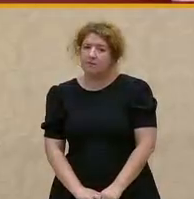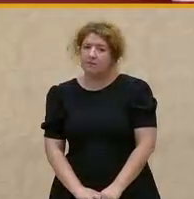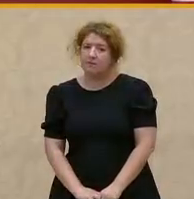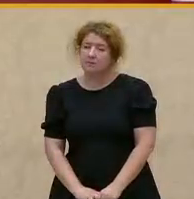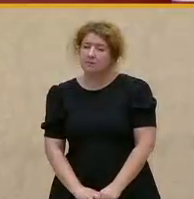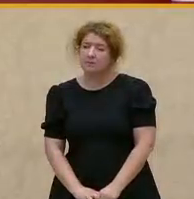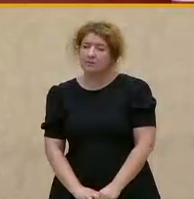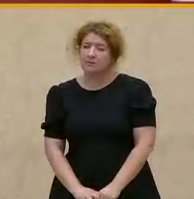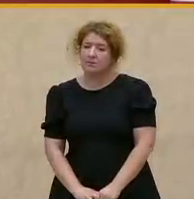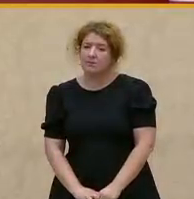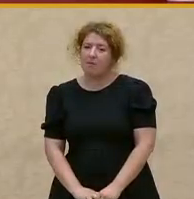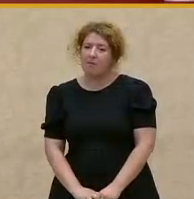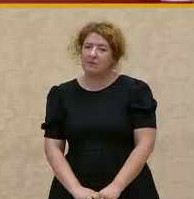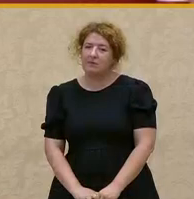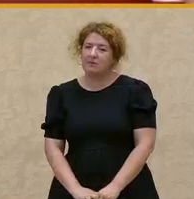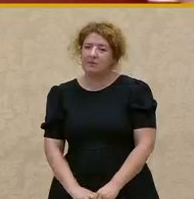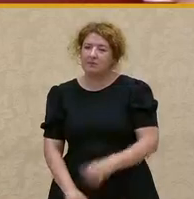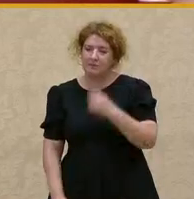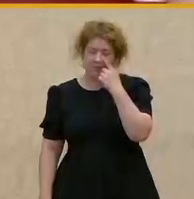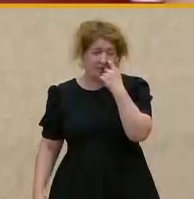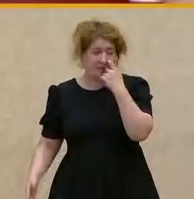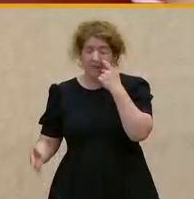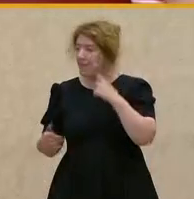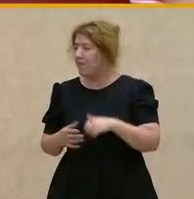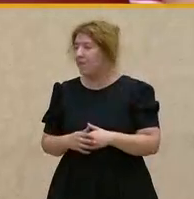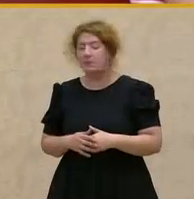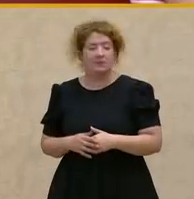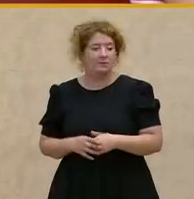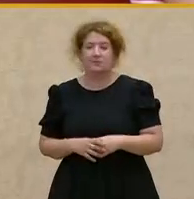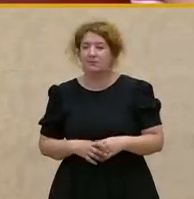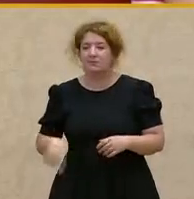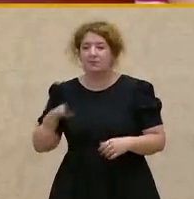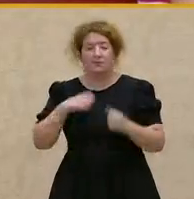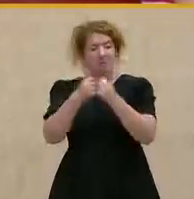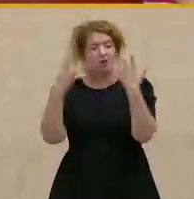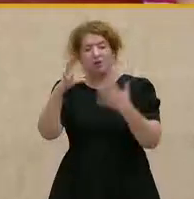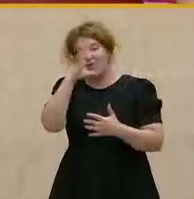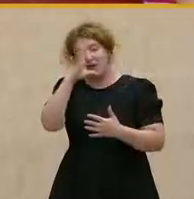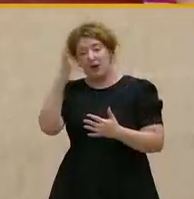Muchas gracias, presidente, buenas tardes. El pasado 28 de febrero tuvimos la oportunidad